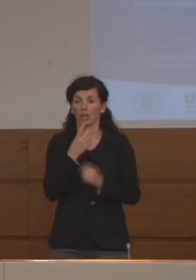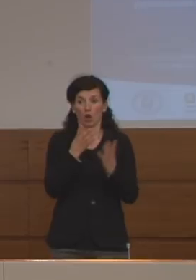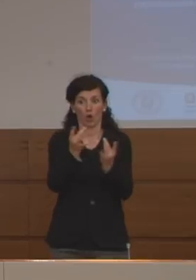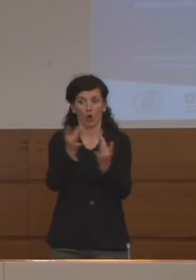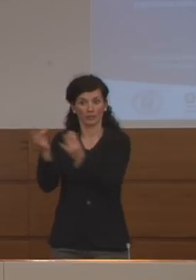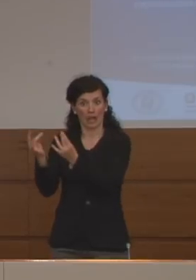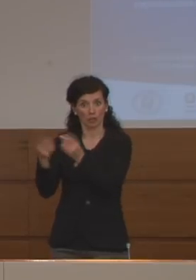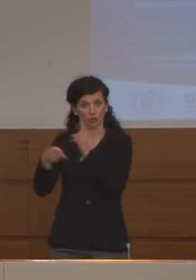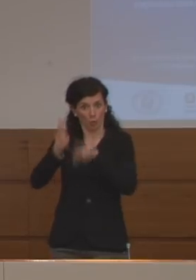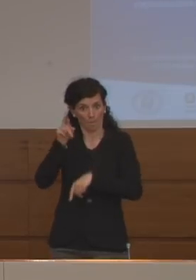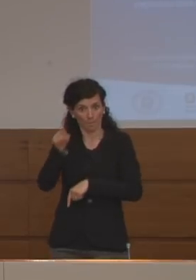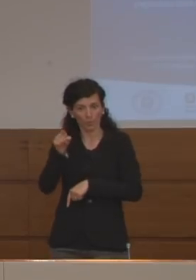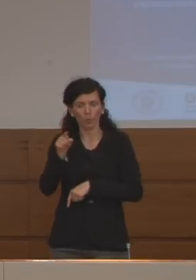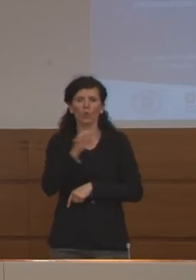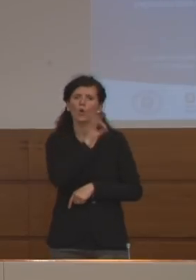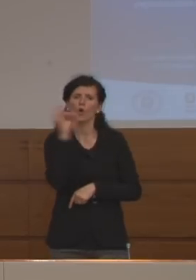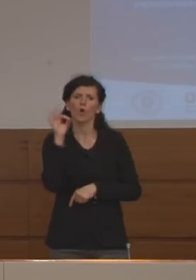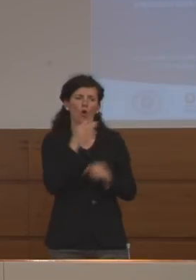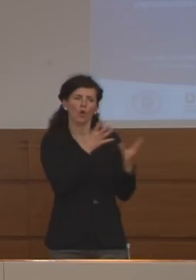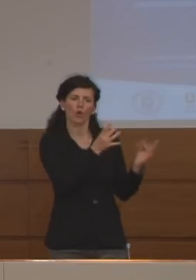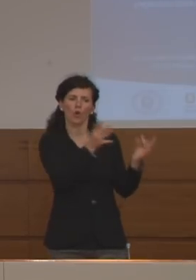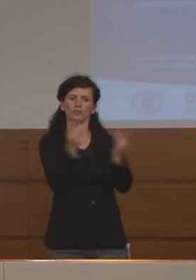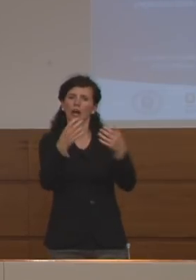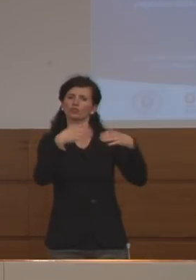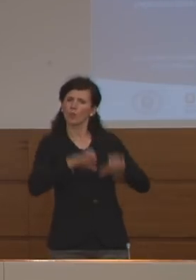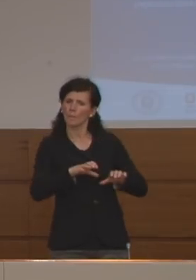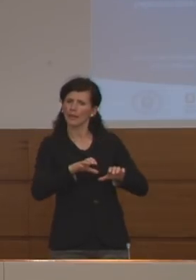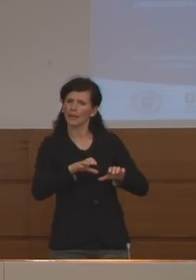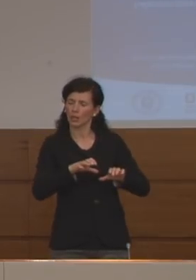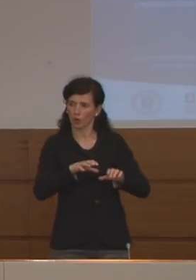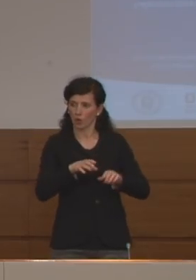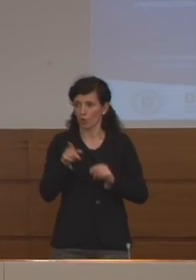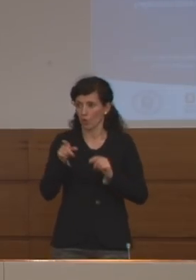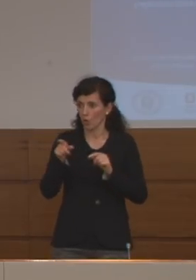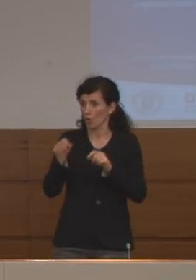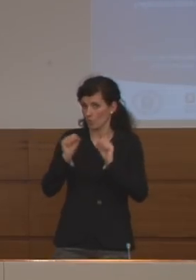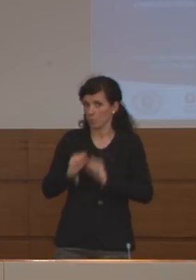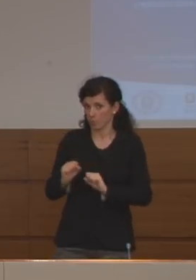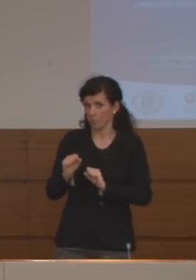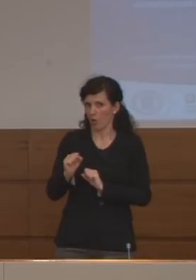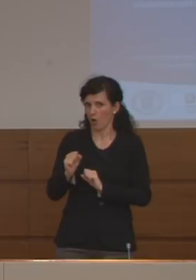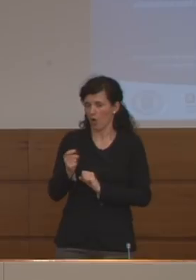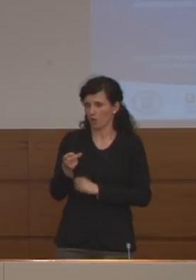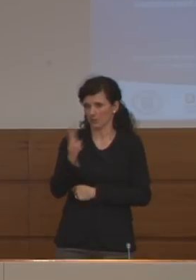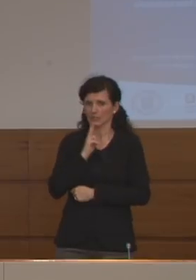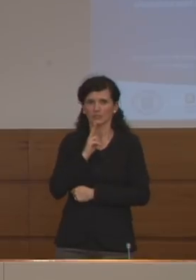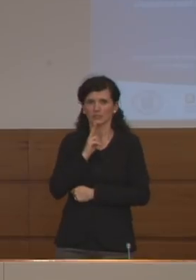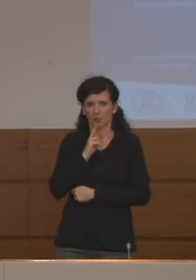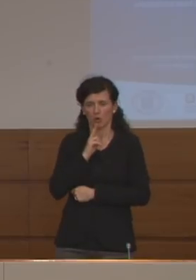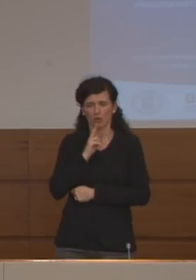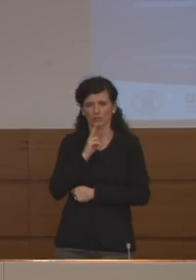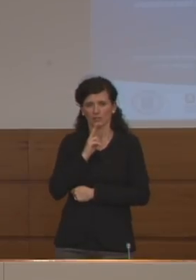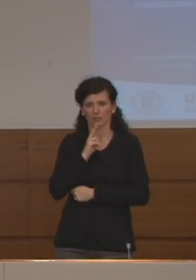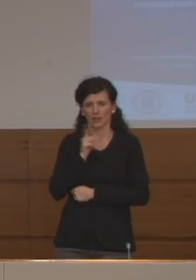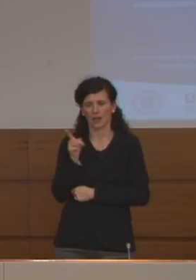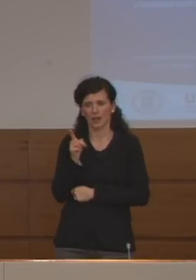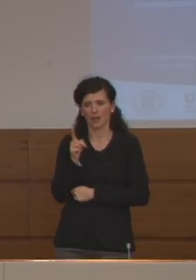quelle che hanno il minor numero di contagi? Questo, penso su questo lei ci possa rispondere, a prescindere poi dall'esito dell'esame sierologico,